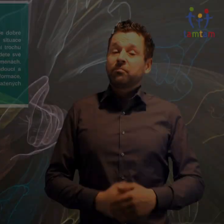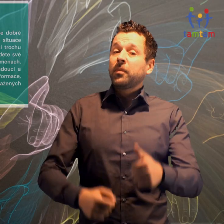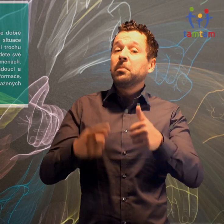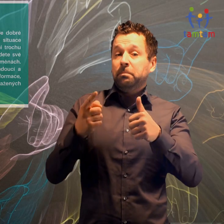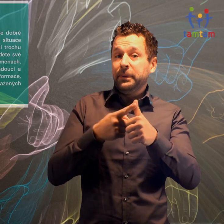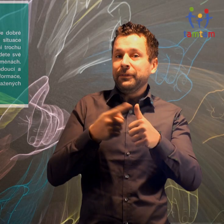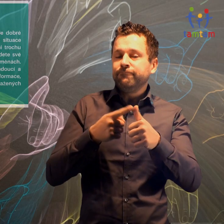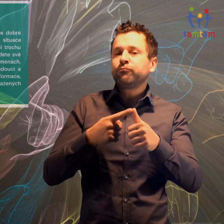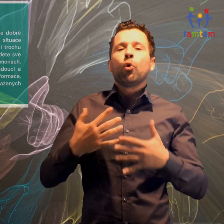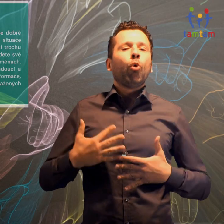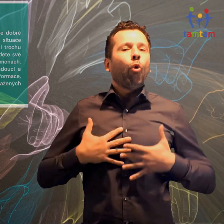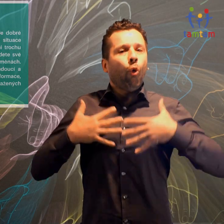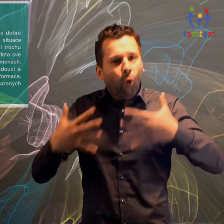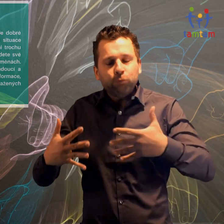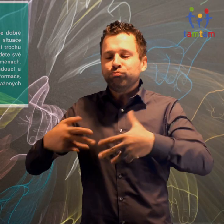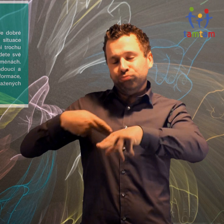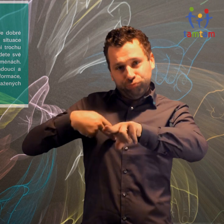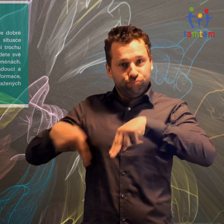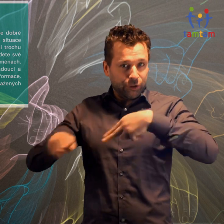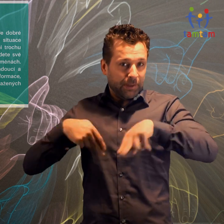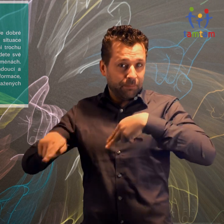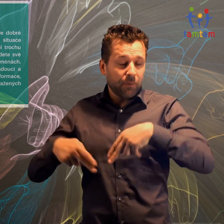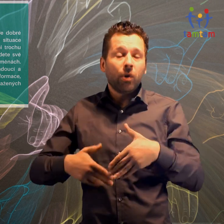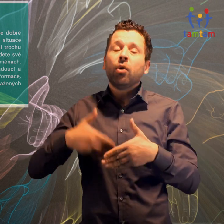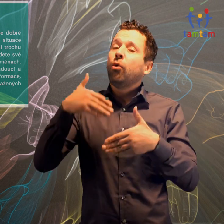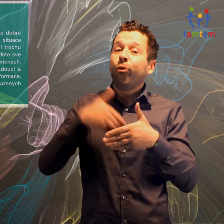První doporučení: Je důležité být k dětem upřímní.